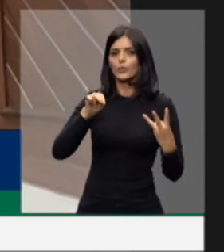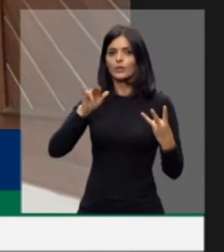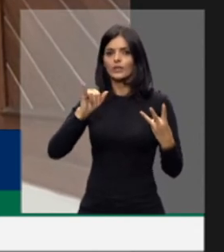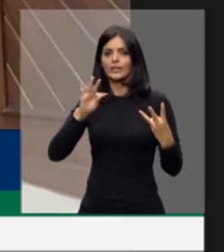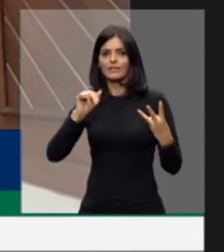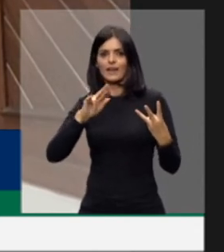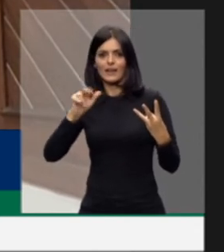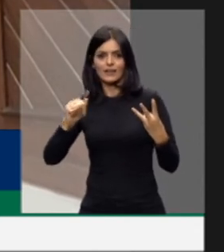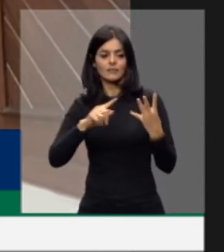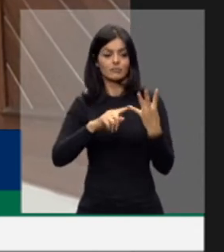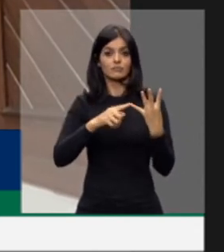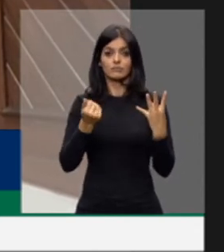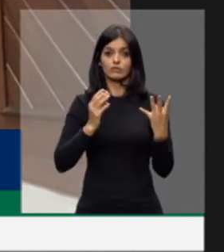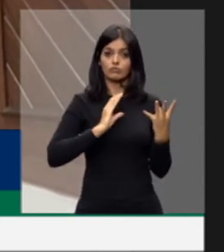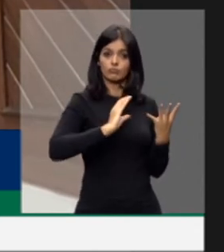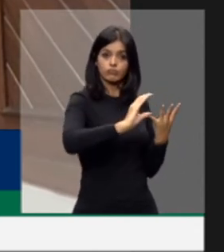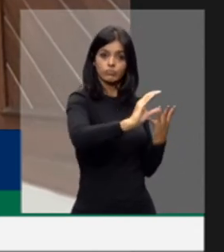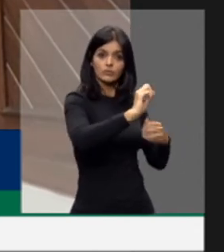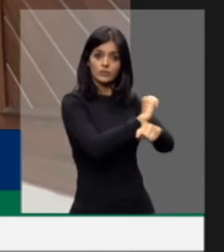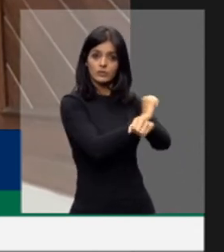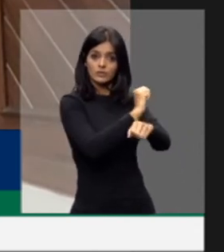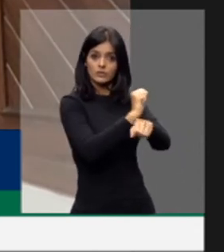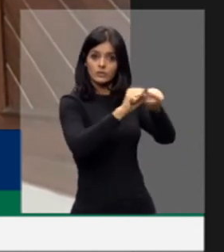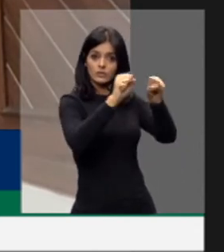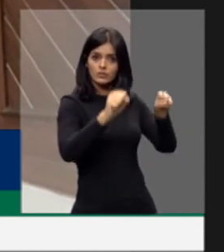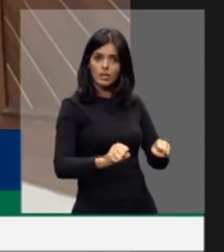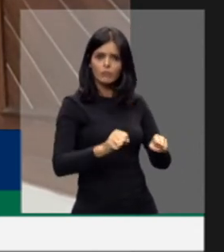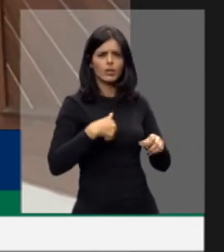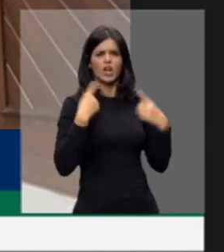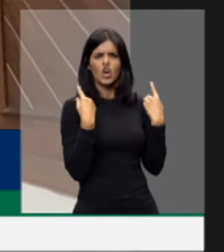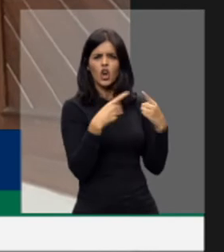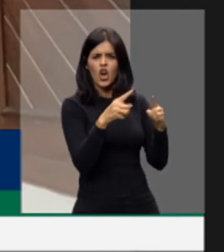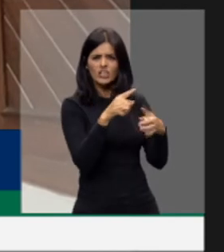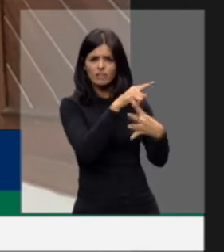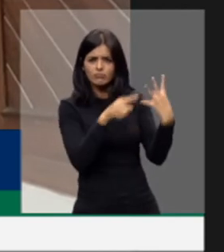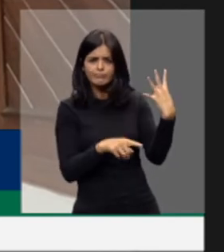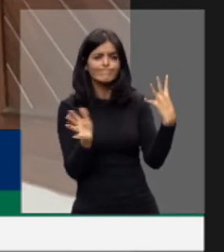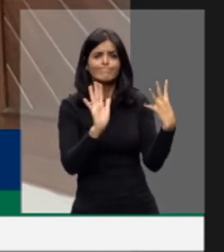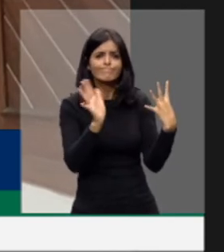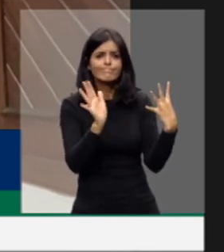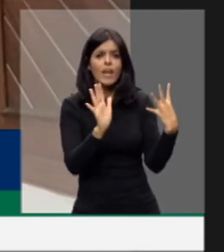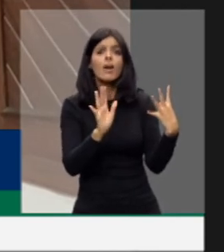COM ENTIDADES E INSTITUIÇÕES FILANTRÓPICAS, CONCESSIONÁRIAS E COMUNITÁRIAS E PERMITIU A DRENAGEM DE RECURSO PARA O SISTEMA AES. NÓS NÃO TEMOS